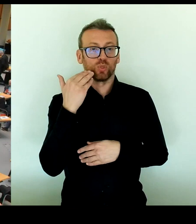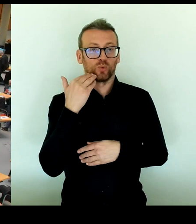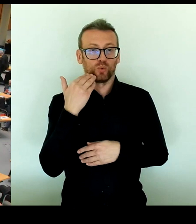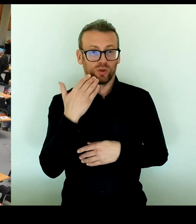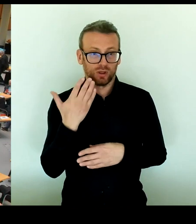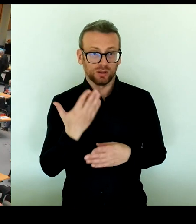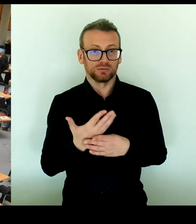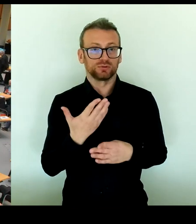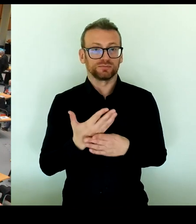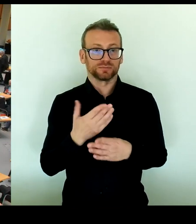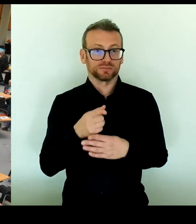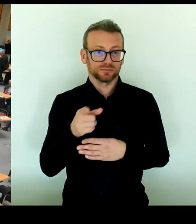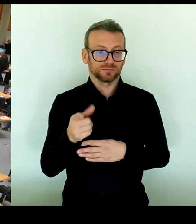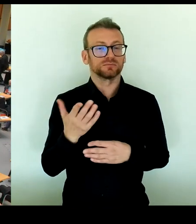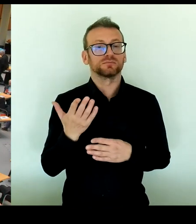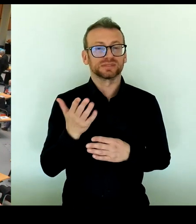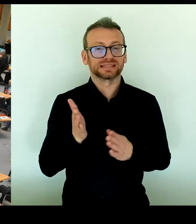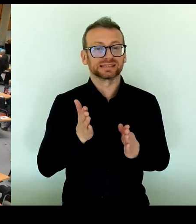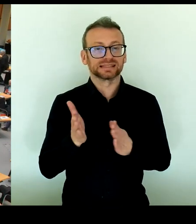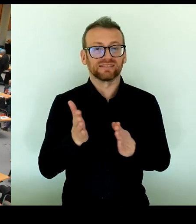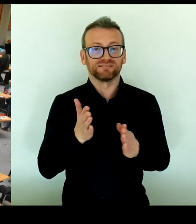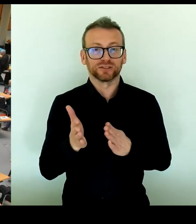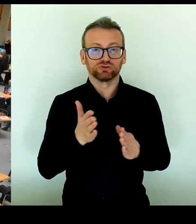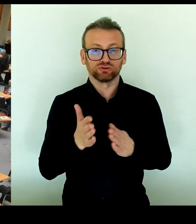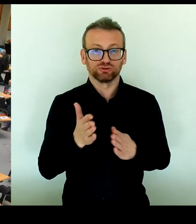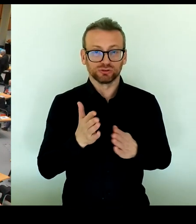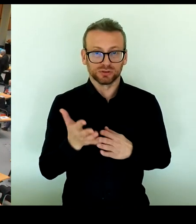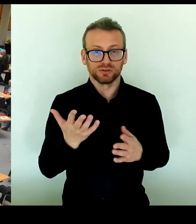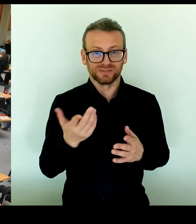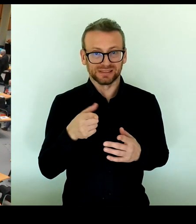(Beifall) (Rednerwechsel) Vielen Dank. Für die Fraktion Die Linke hat nun der Kollege Schlüsselburg das W.